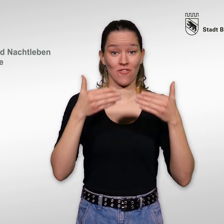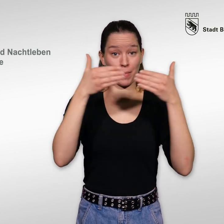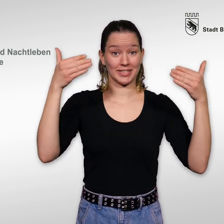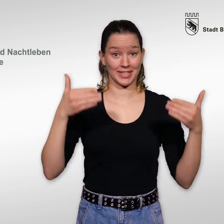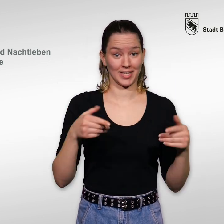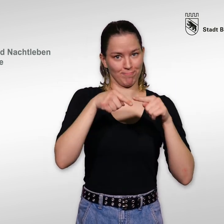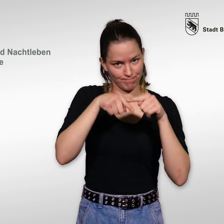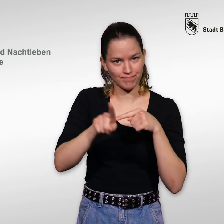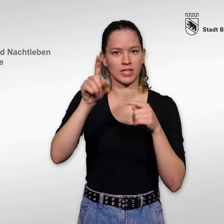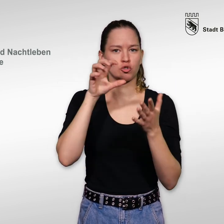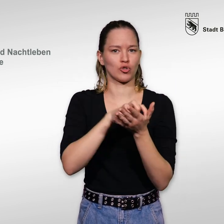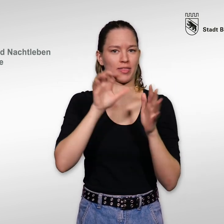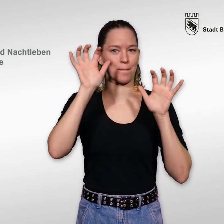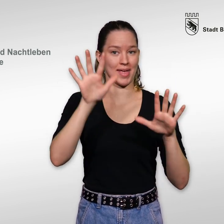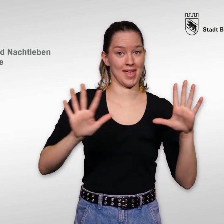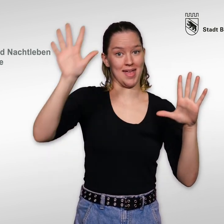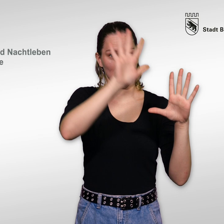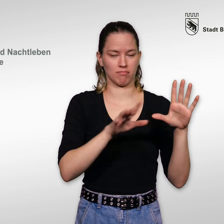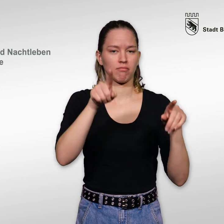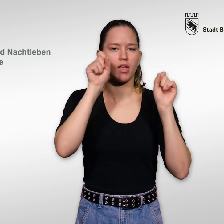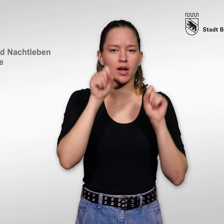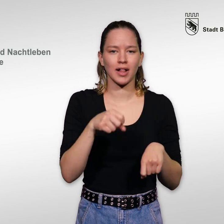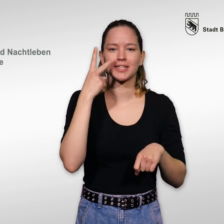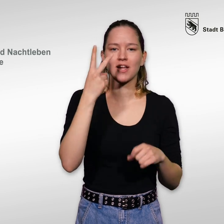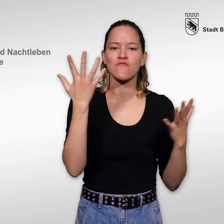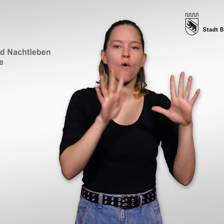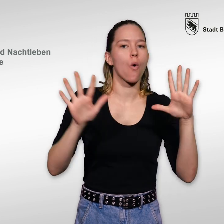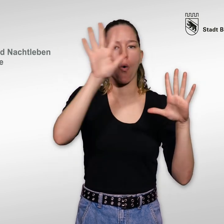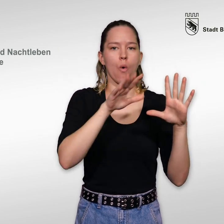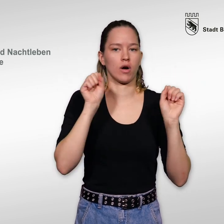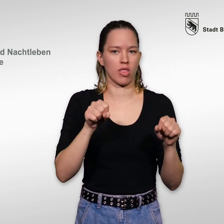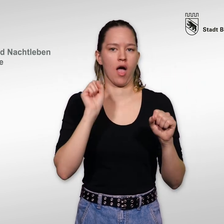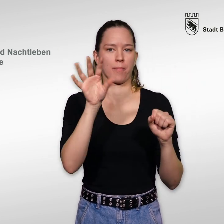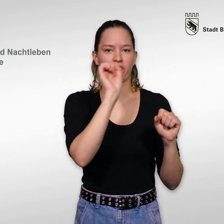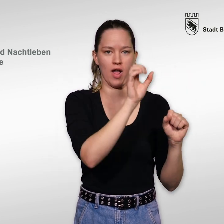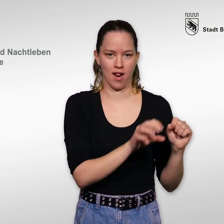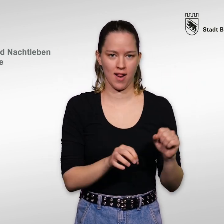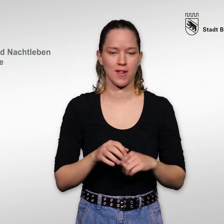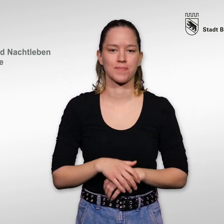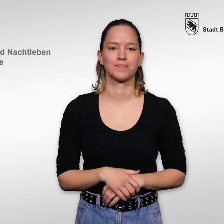Die aktuellen Standorte sind auf der Webseite der Stadt Bern zu finden.